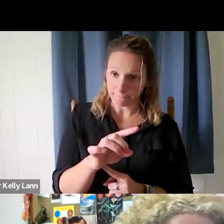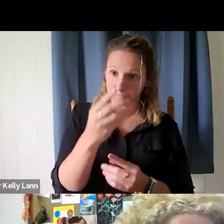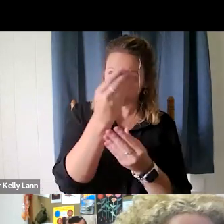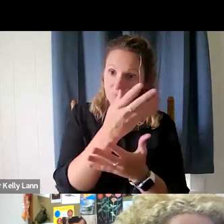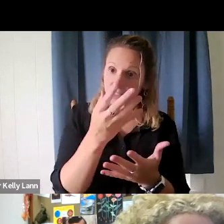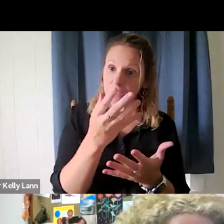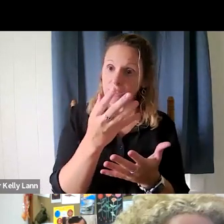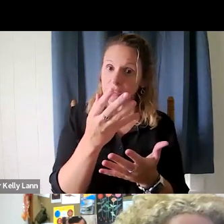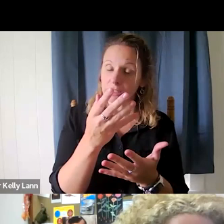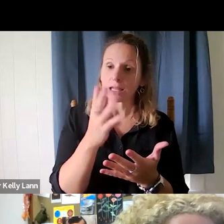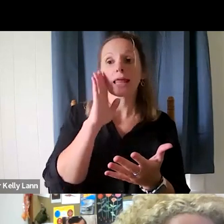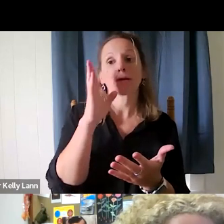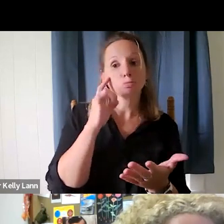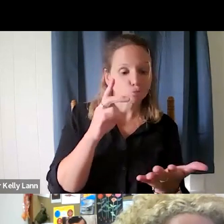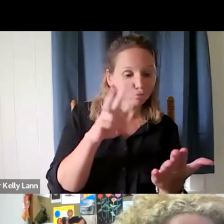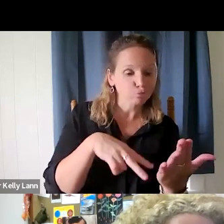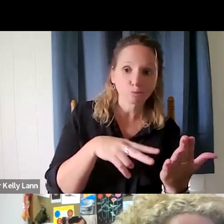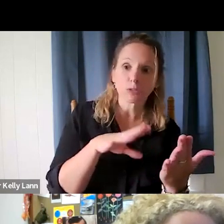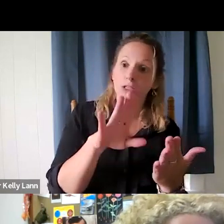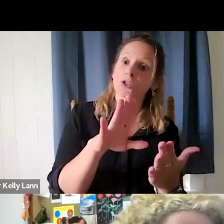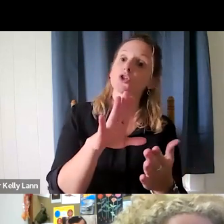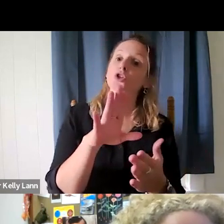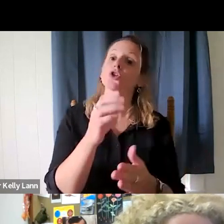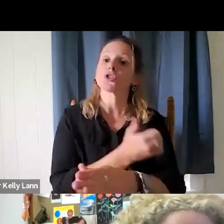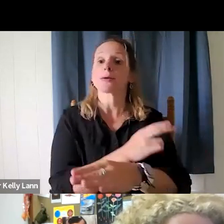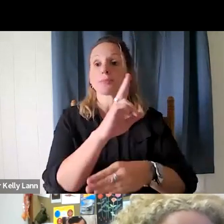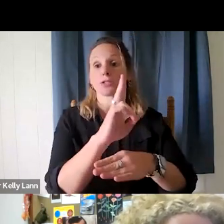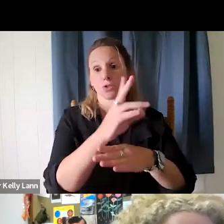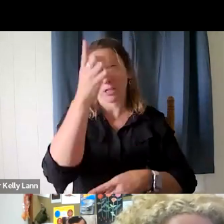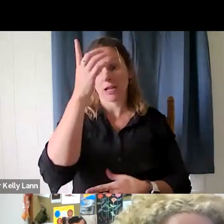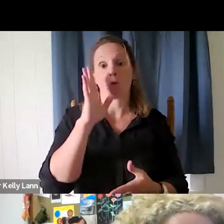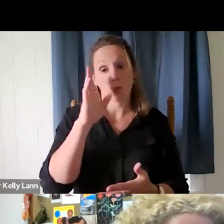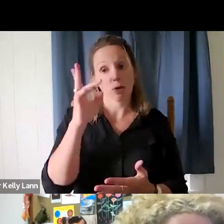Van a ver su diagnóstico de consumo de sustancias en su historial médico.